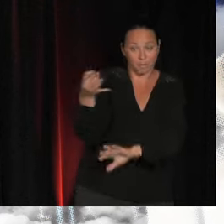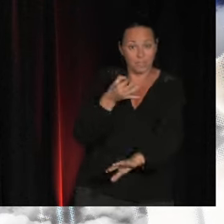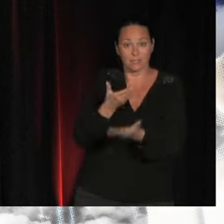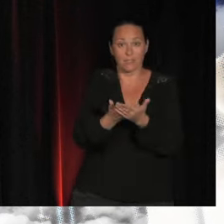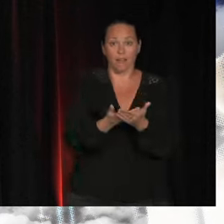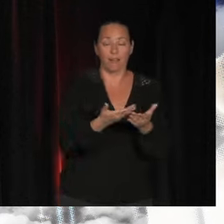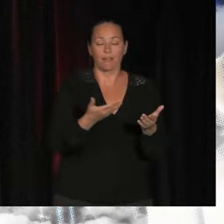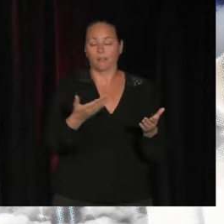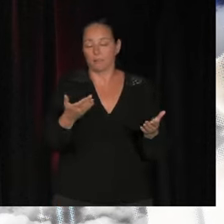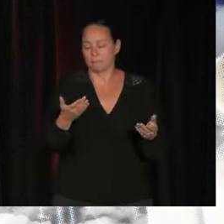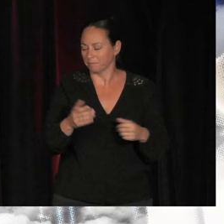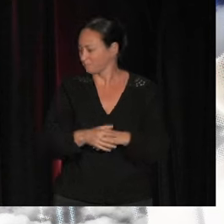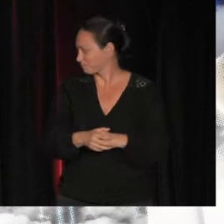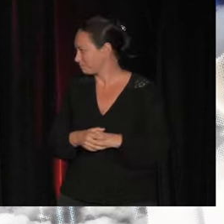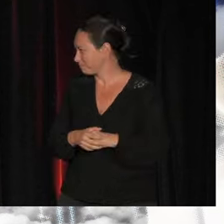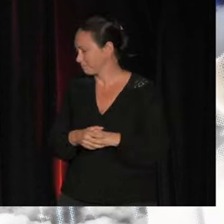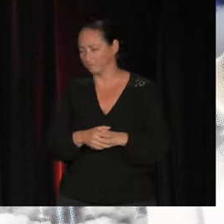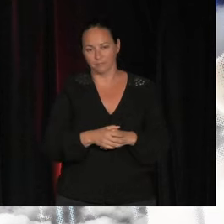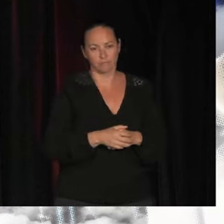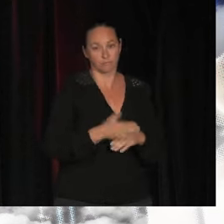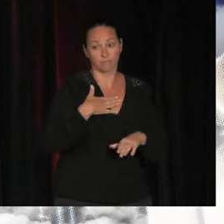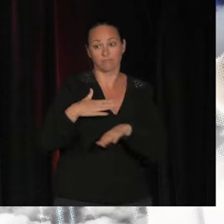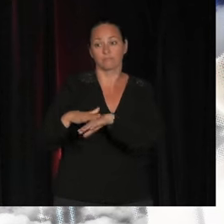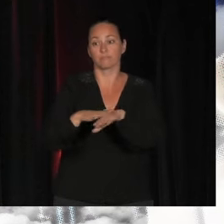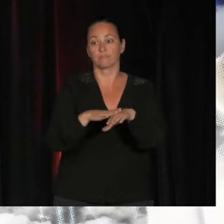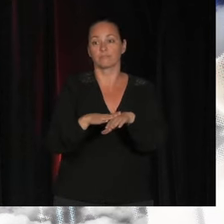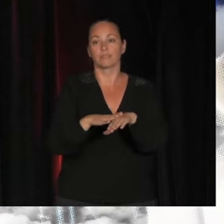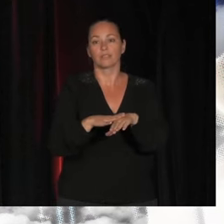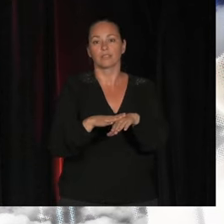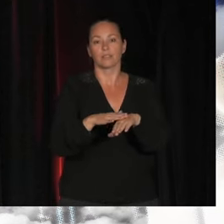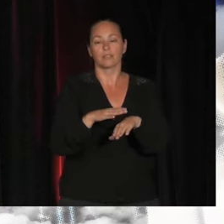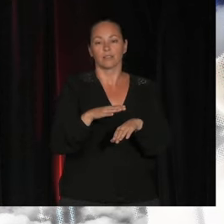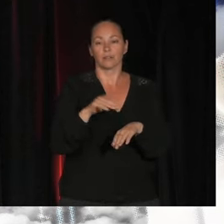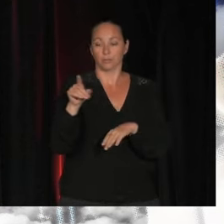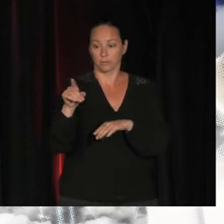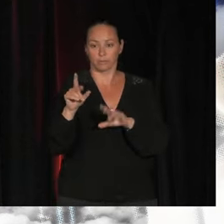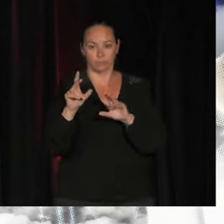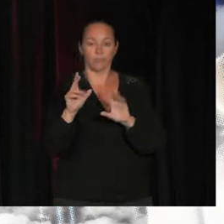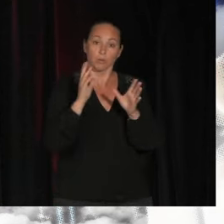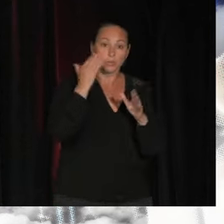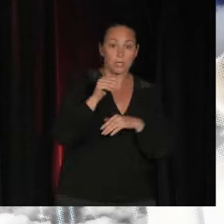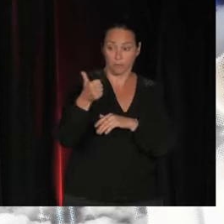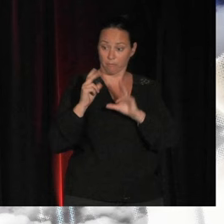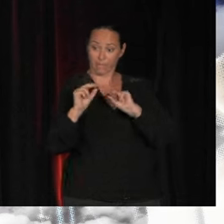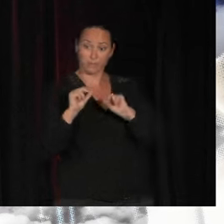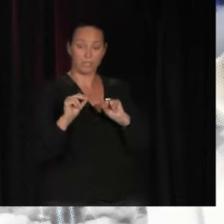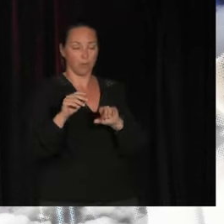Il a dit : "We are the fachos." On vous invite à voir le talk GDC il explique. Non, mais il est en train d'expliquer tranquillement que les robots se